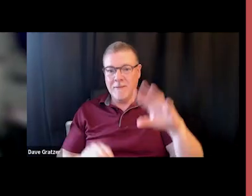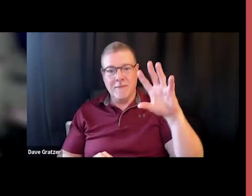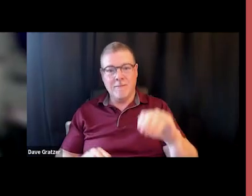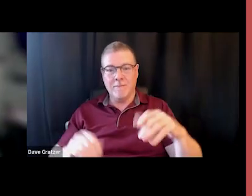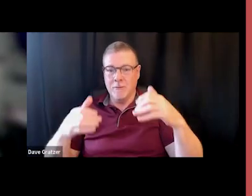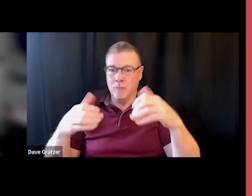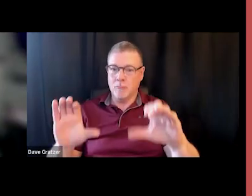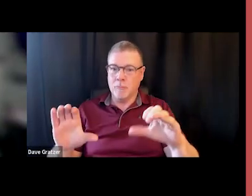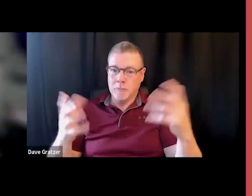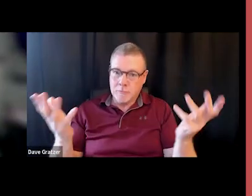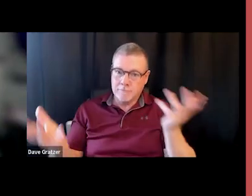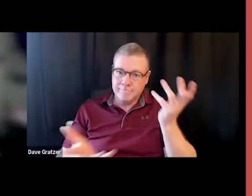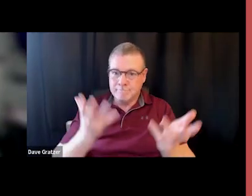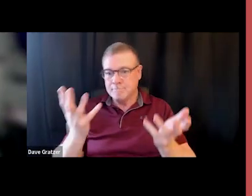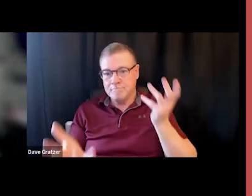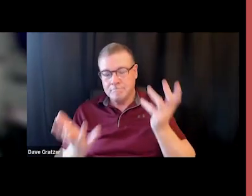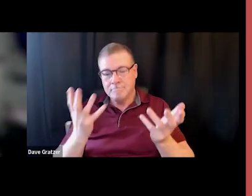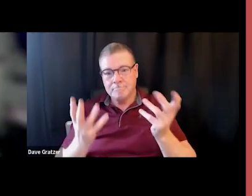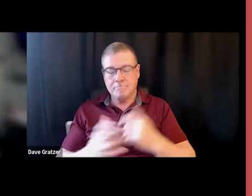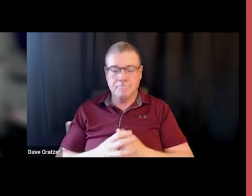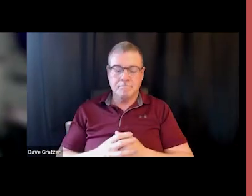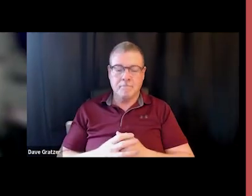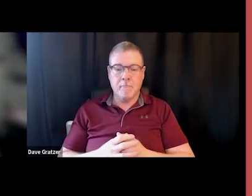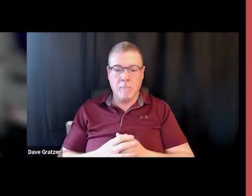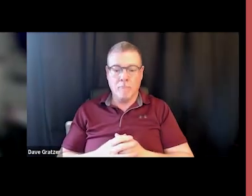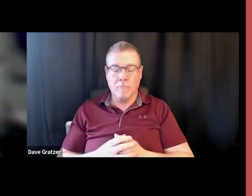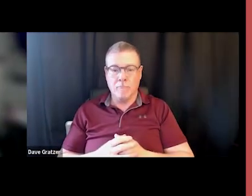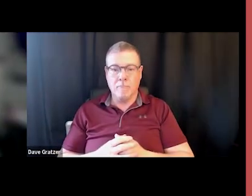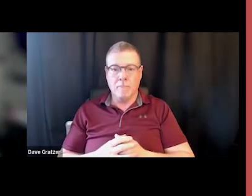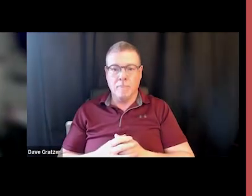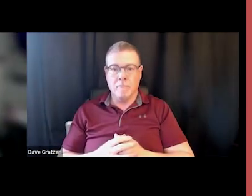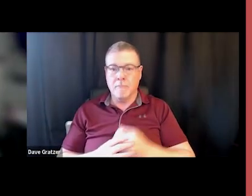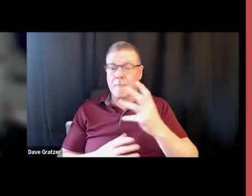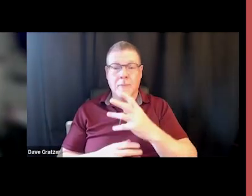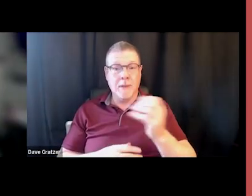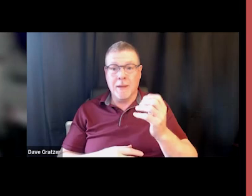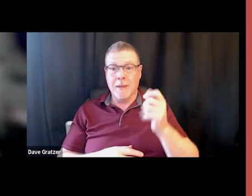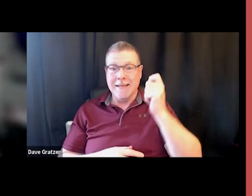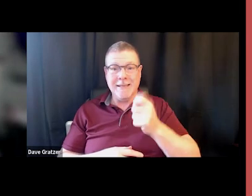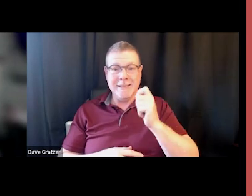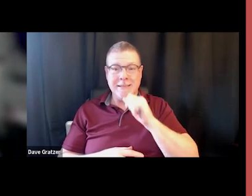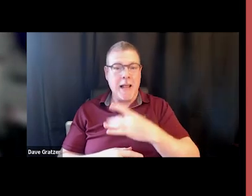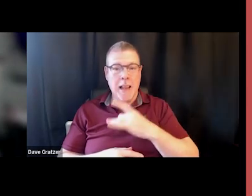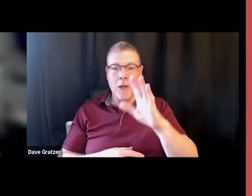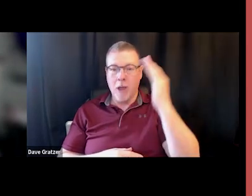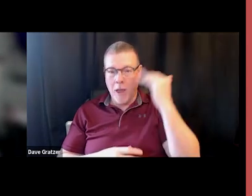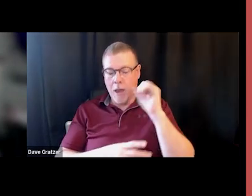y al juez no le gustó que bajaras la cabeza tanto como lo hiciste",